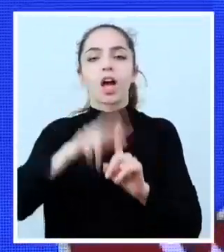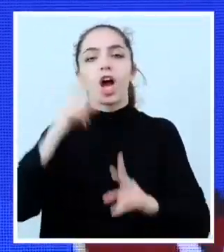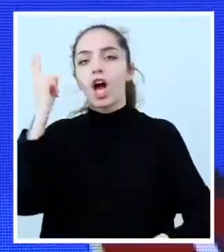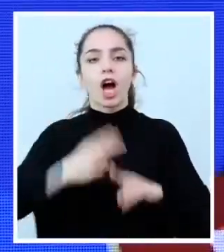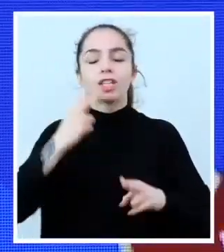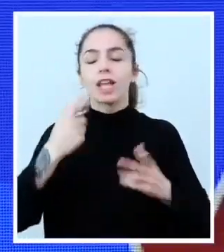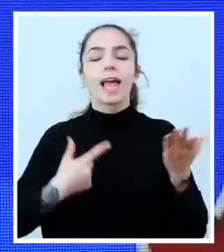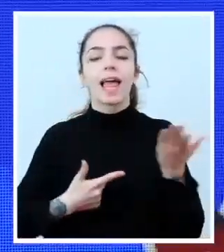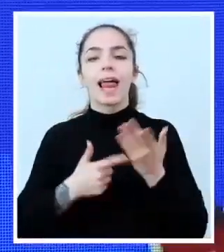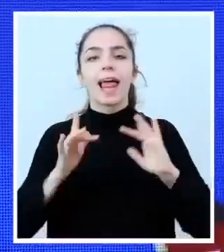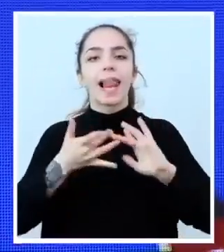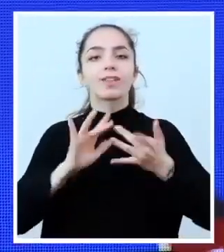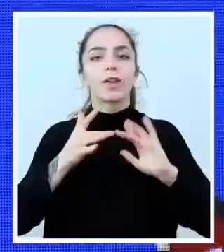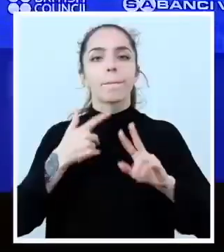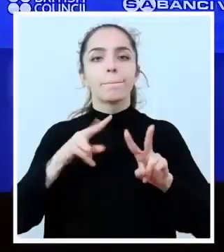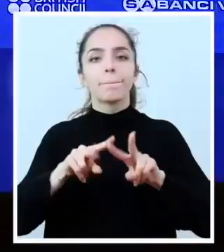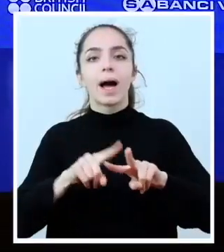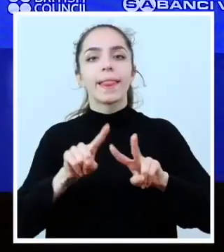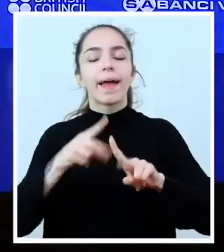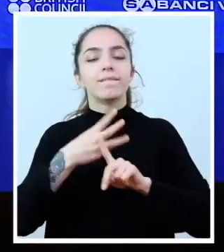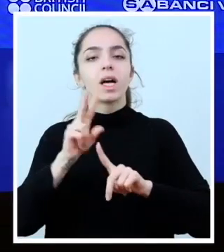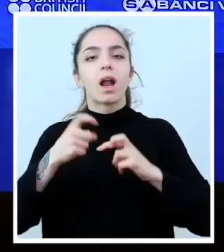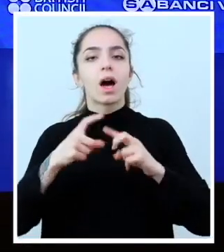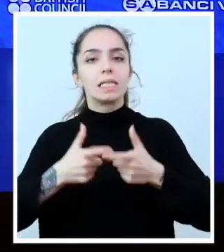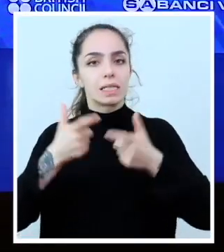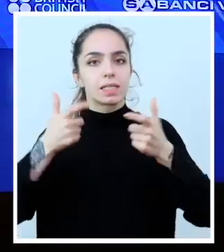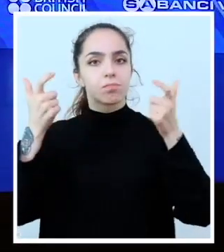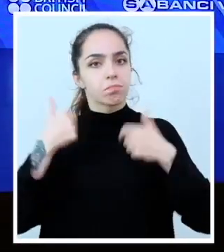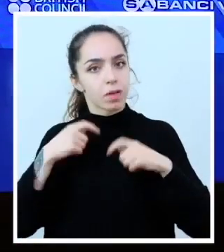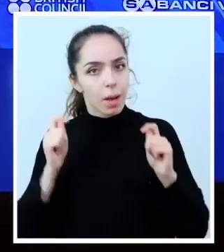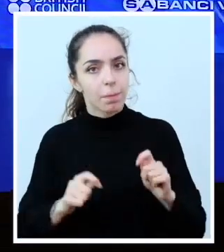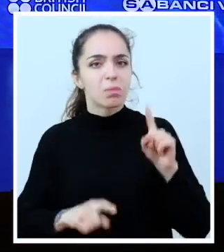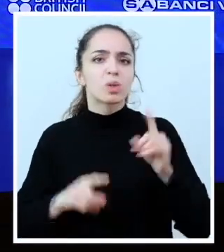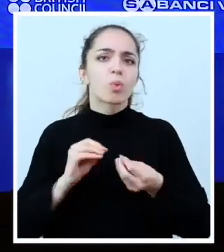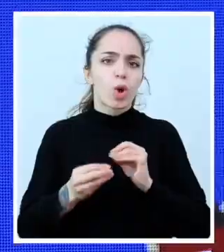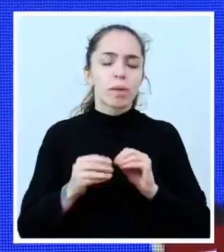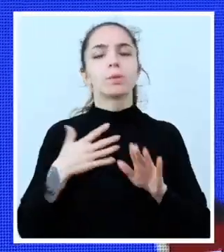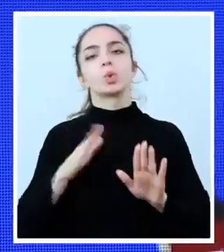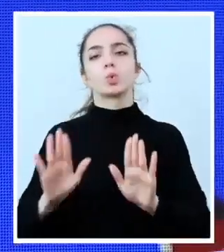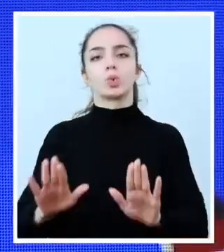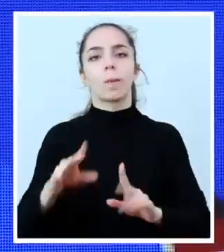orada acil elektronik manevra sistemini geliştirmeye başladım. Bazı olumsuzluklardan dolayı onu durdurdum.